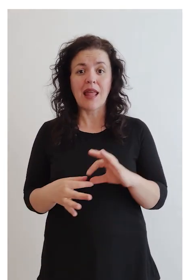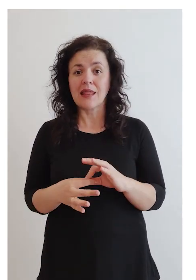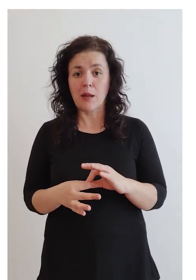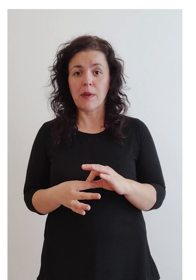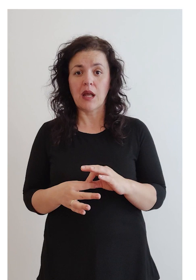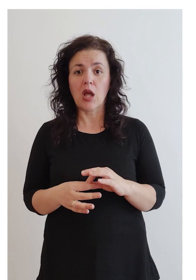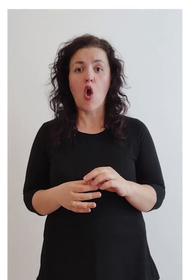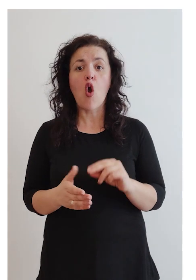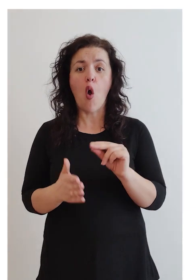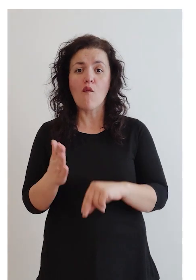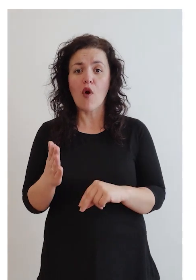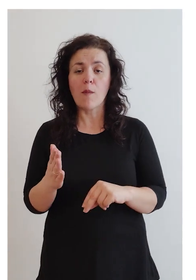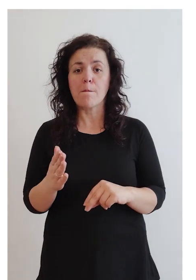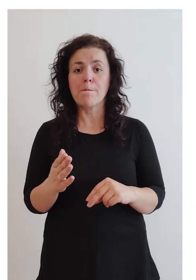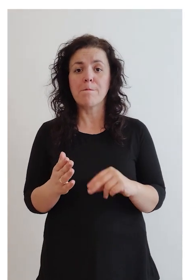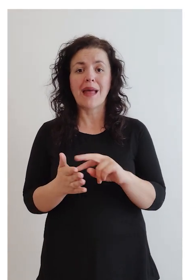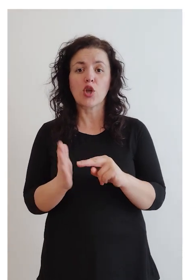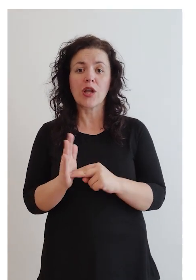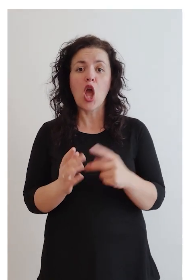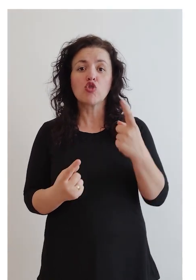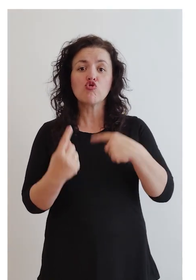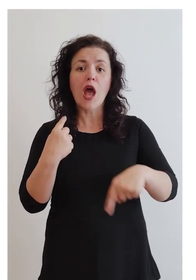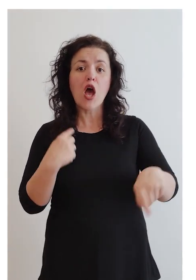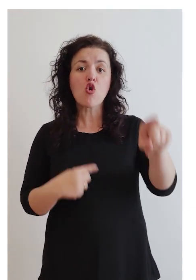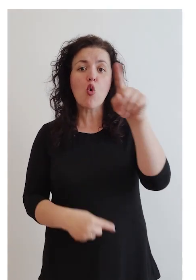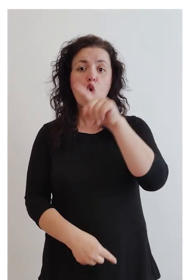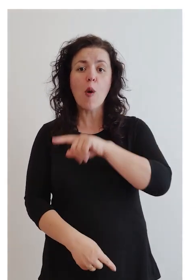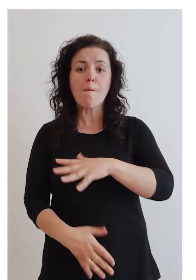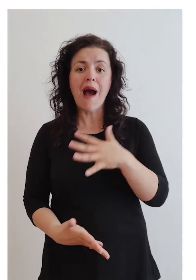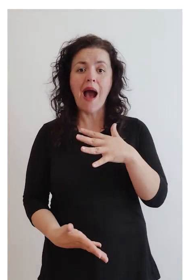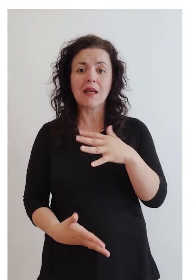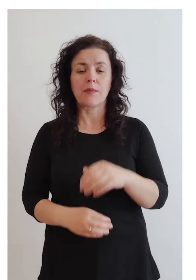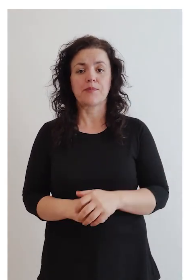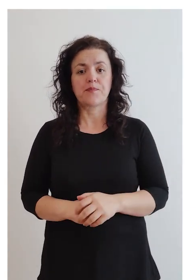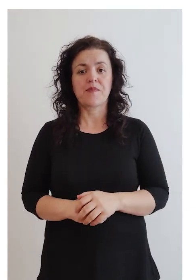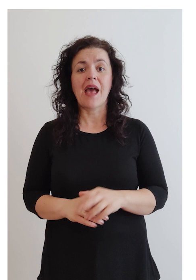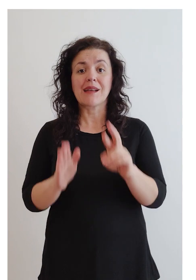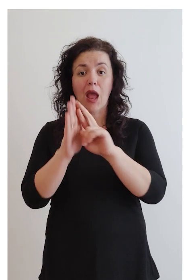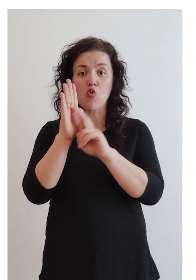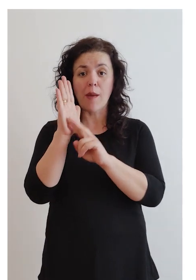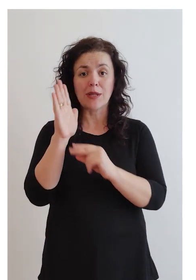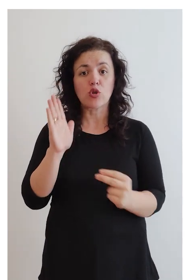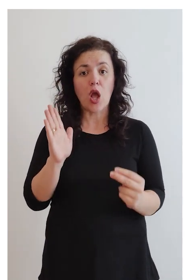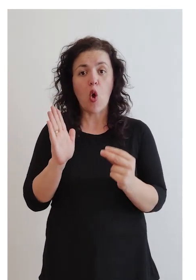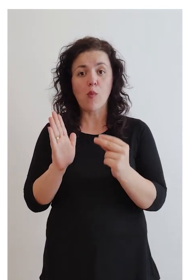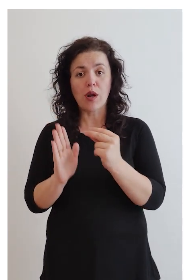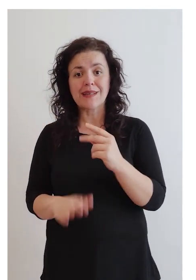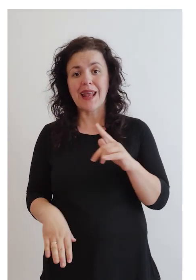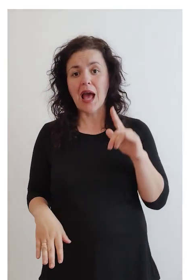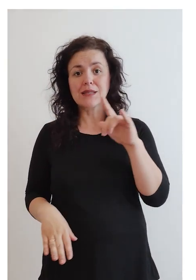Regulamentul de compensare a zborului face diferența între trei tipuri de zboruri.